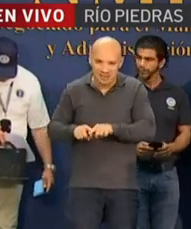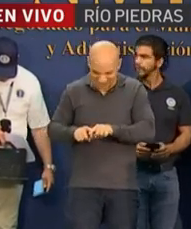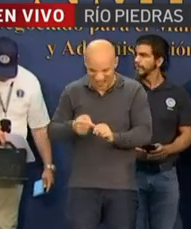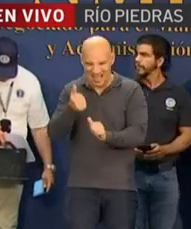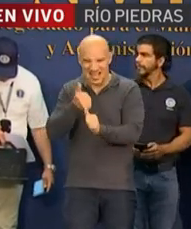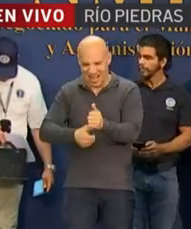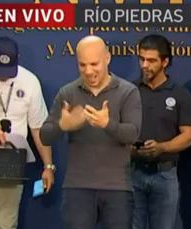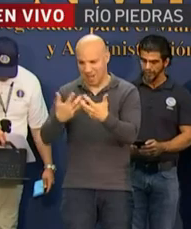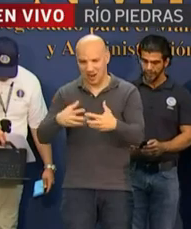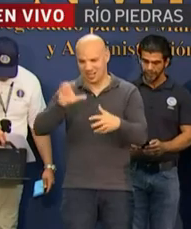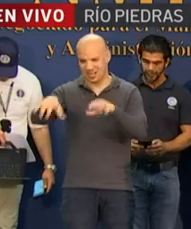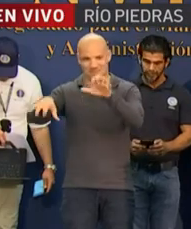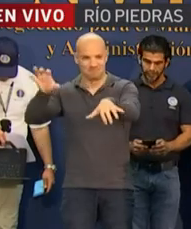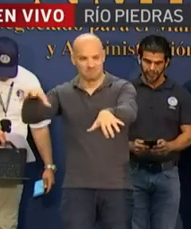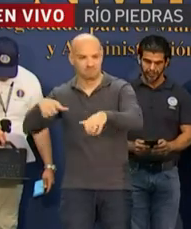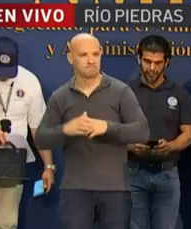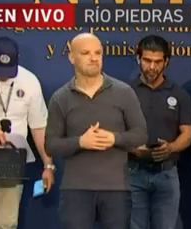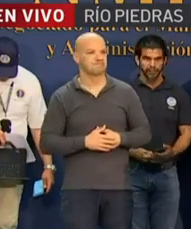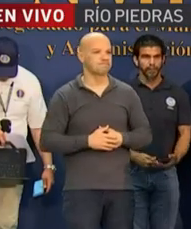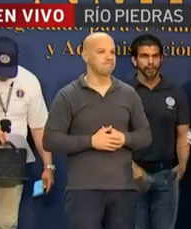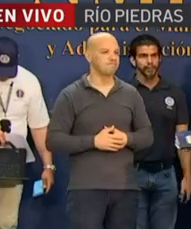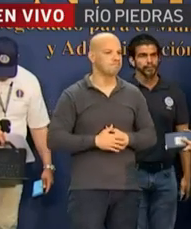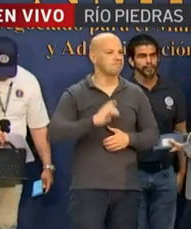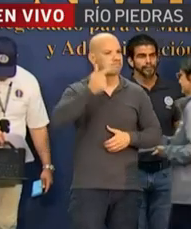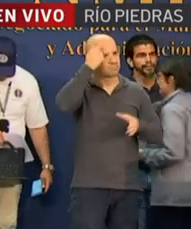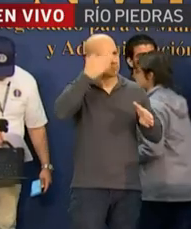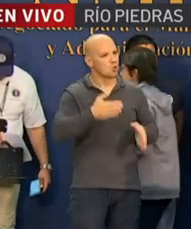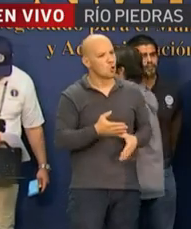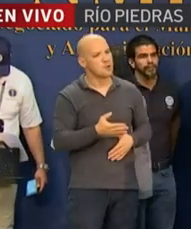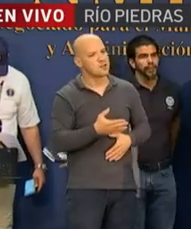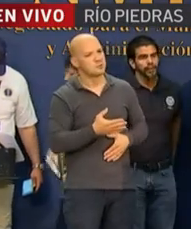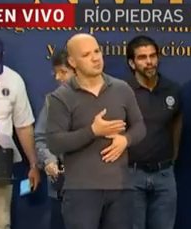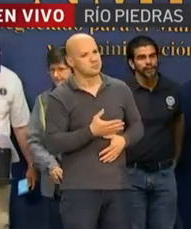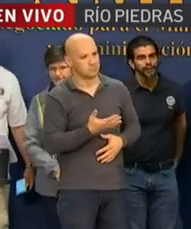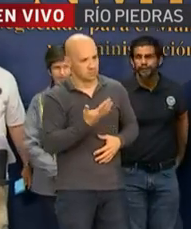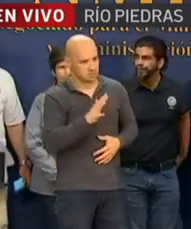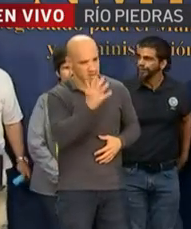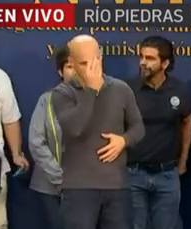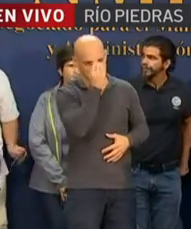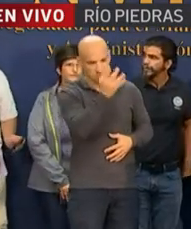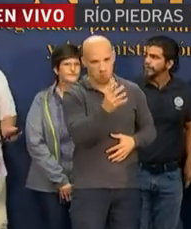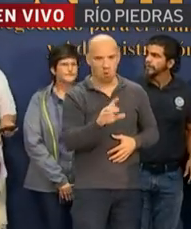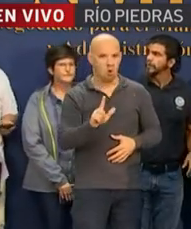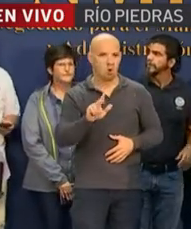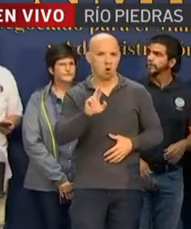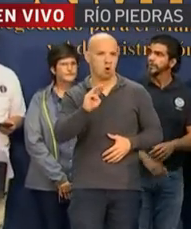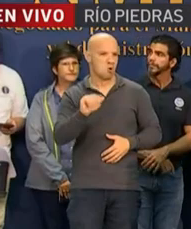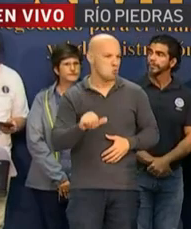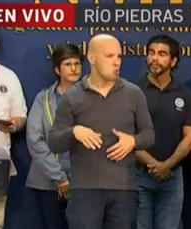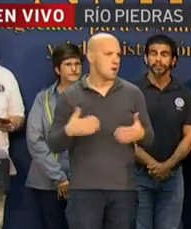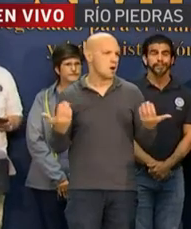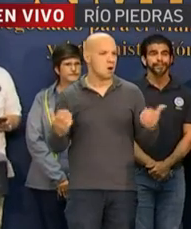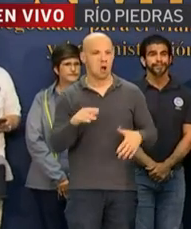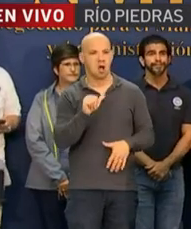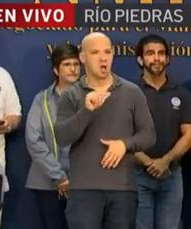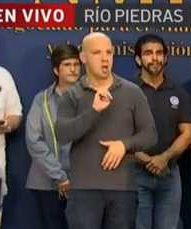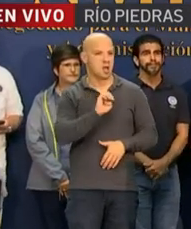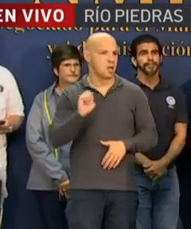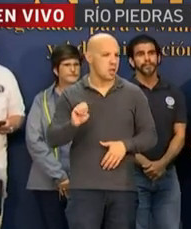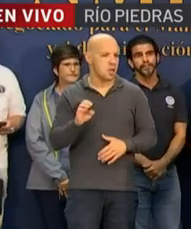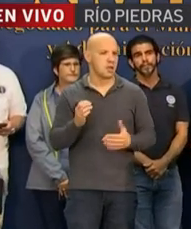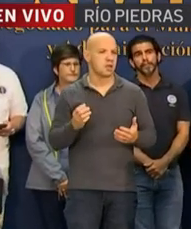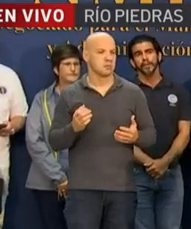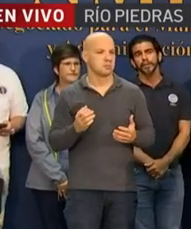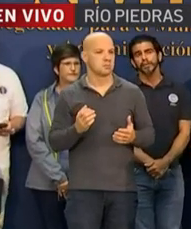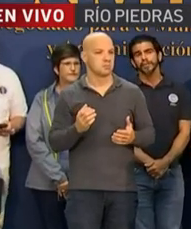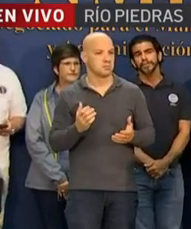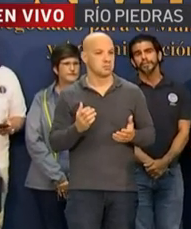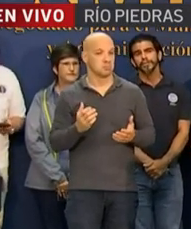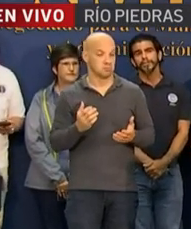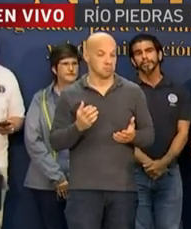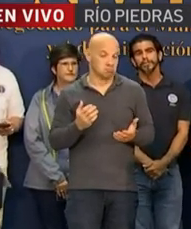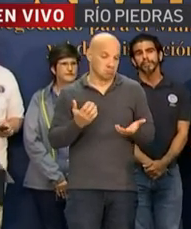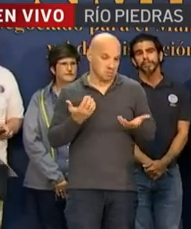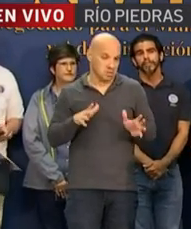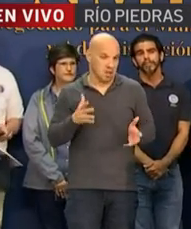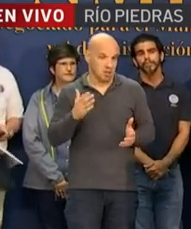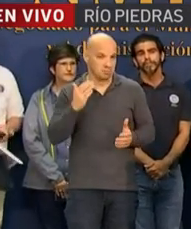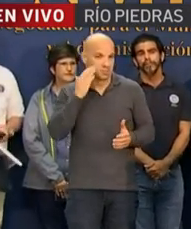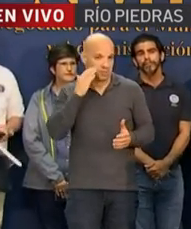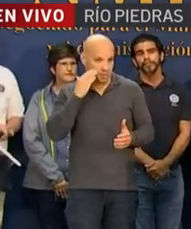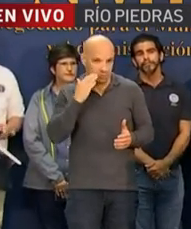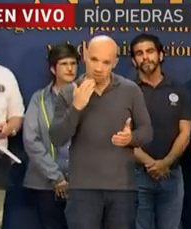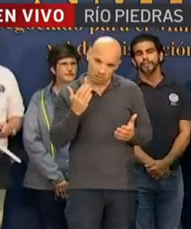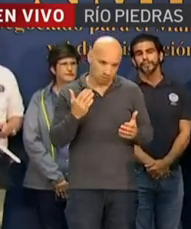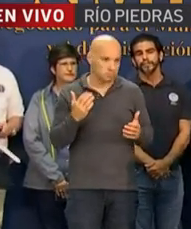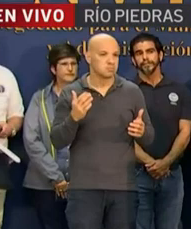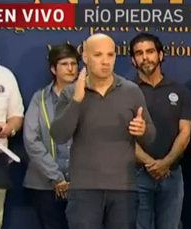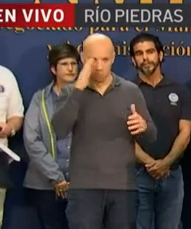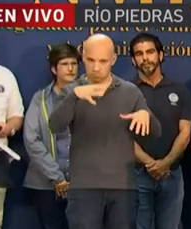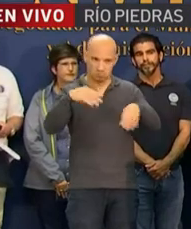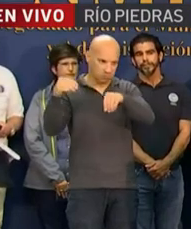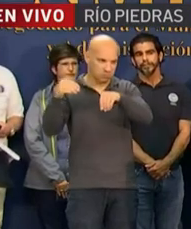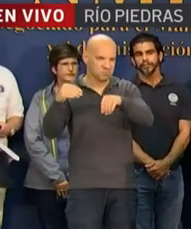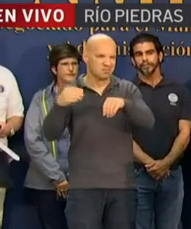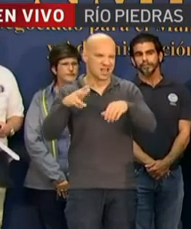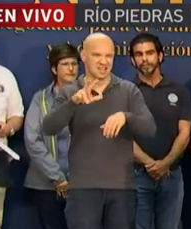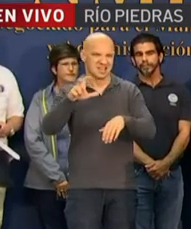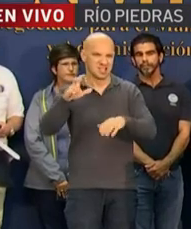REPRESA, SE ENAMORÓ TANQUES DE